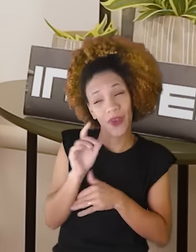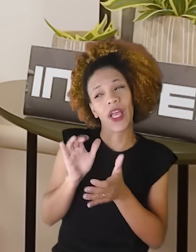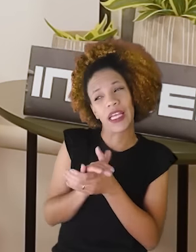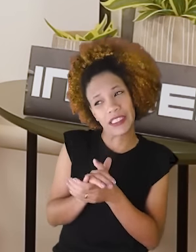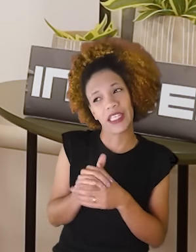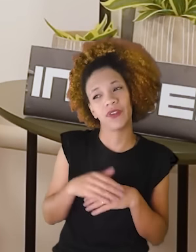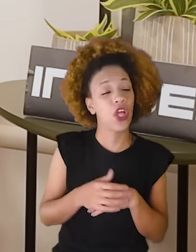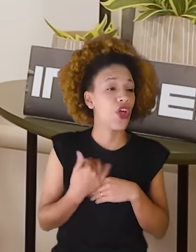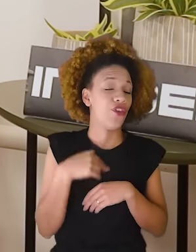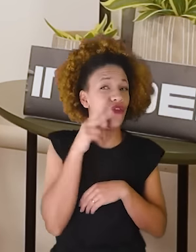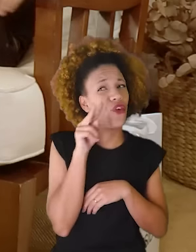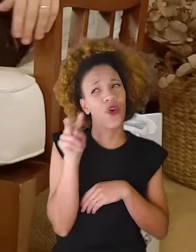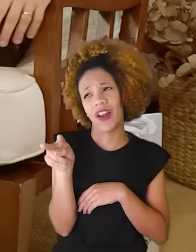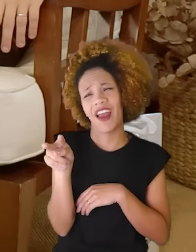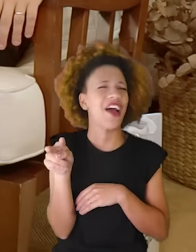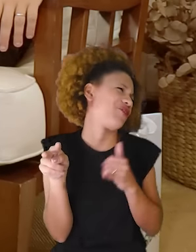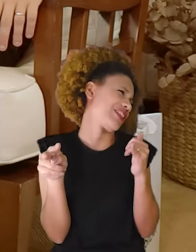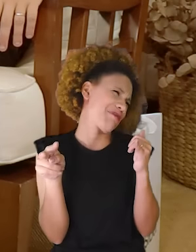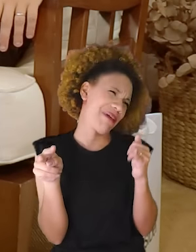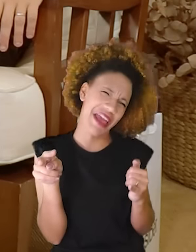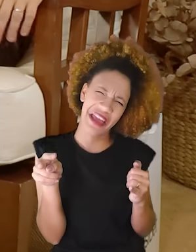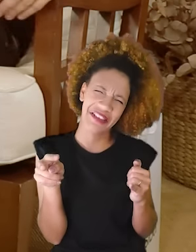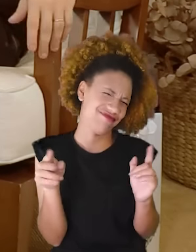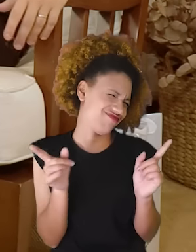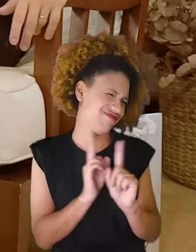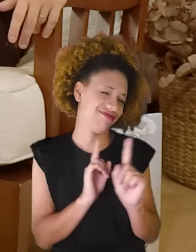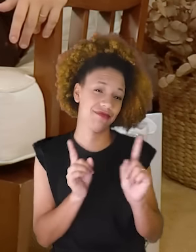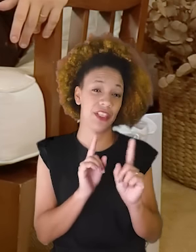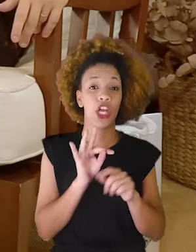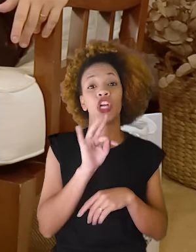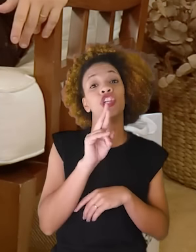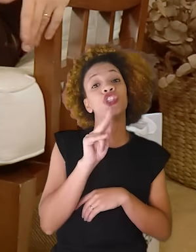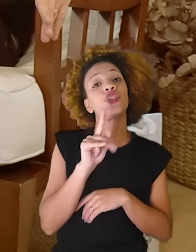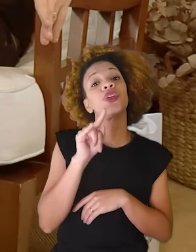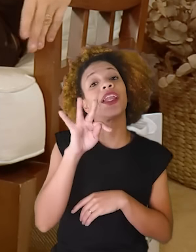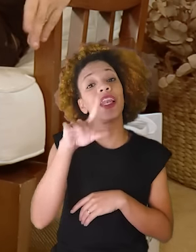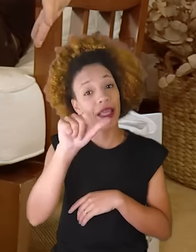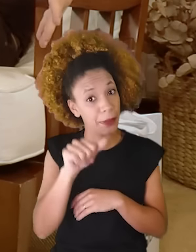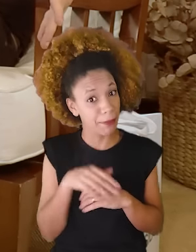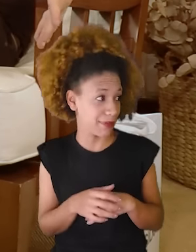não tem motivo eu vou olhar para alguém vai dar uma merda não Tirulipa tem quase a min idade Deu